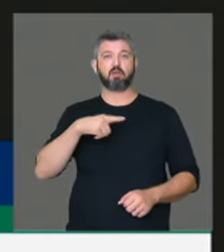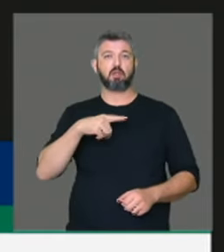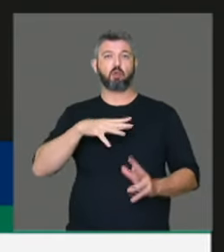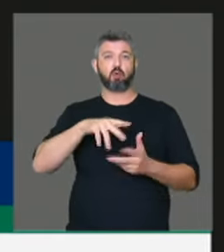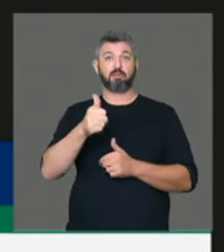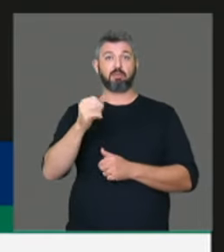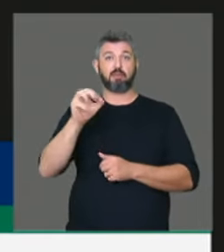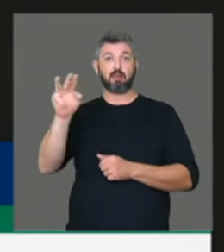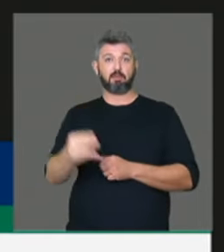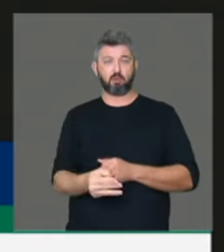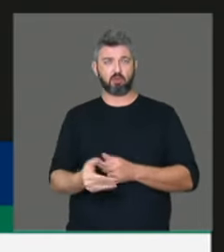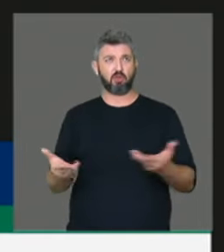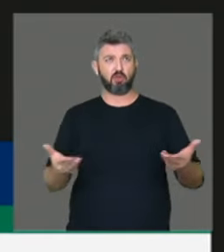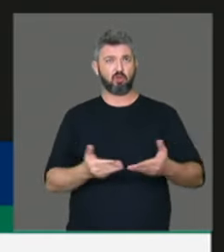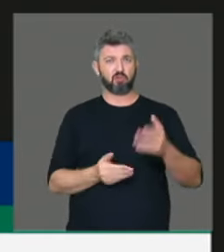SUBESTIMADOS, DESDE 2007 FALA-SE QUE SÃO EM TORNO DE